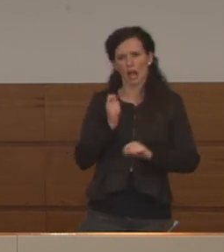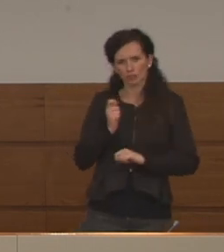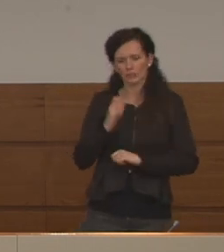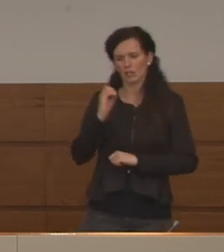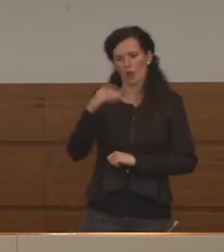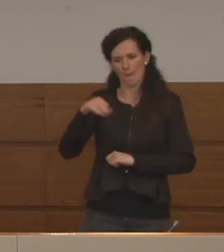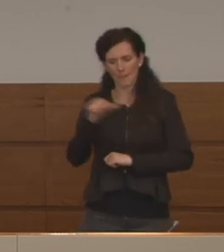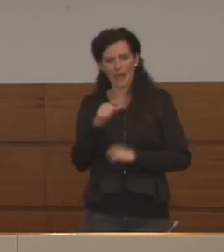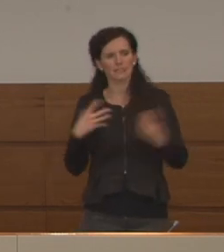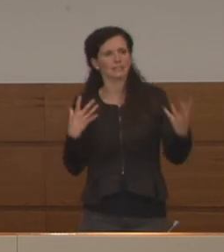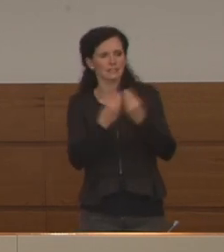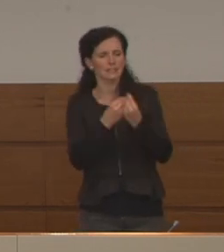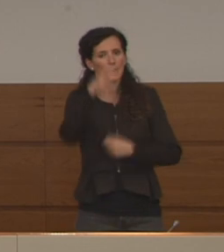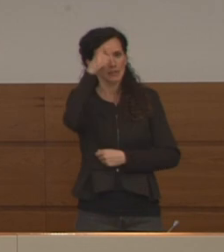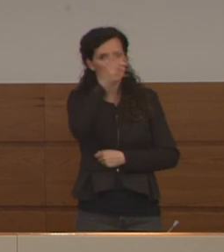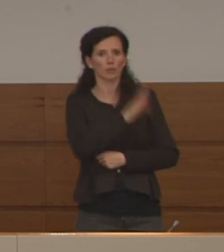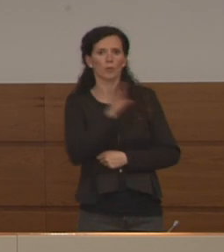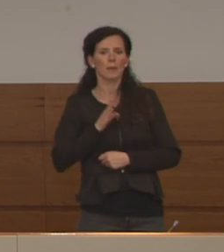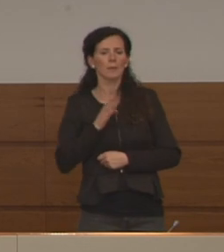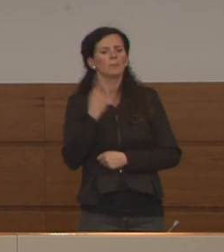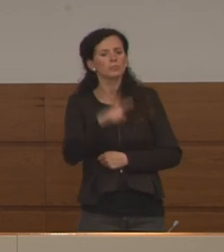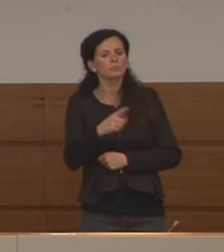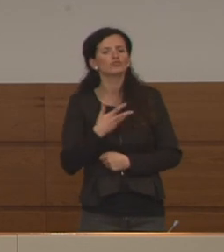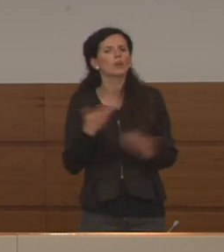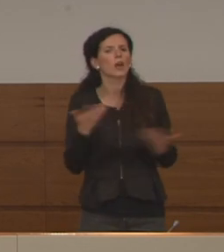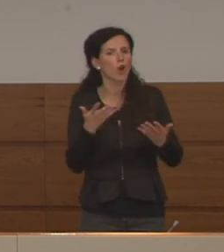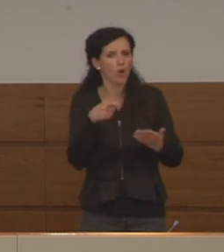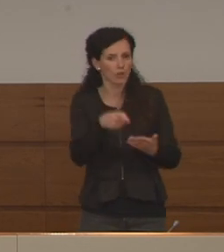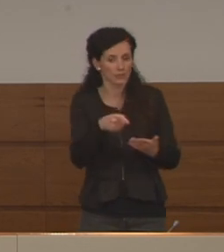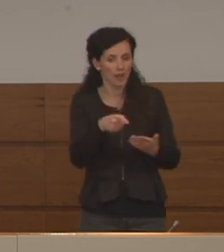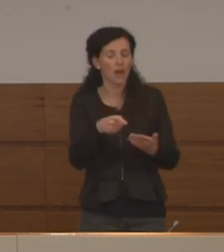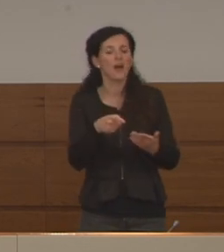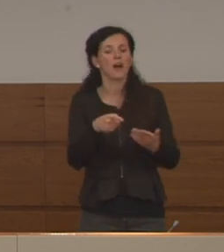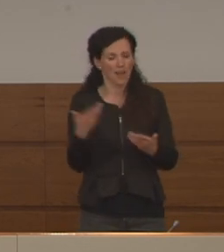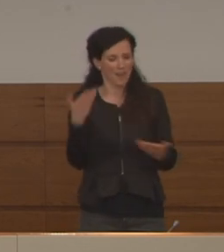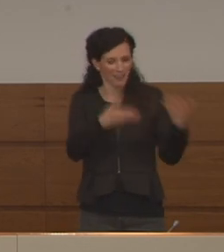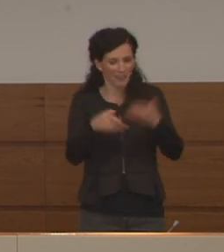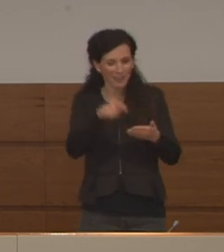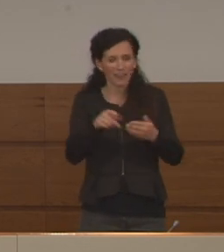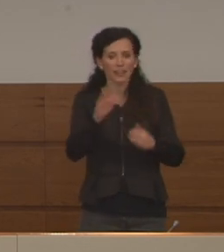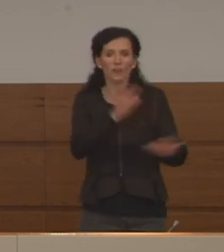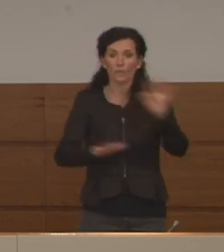membri mettono a disposizione. Su questa base vengono date indicazioni.